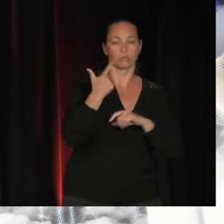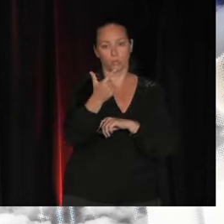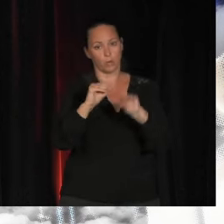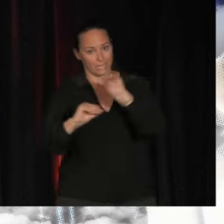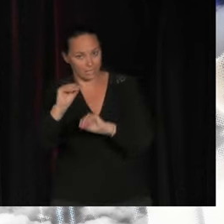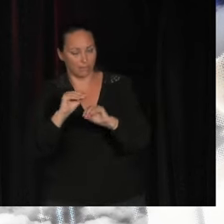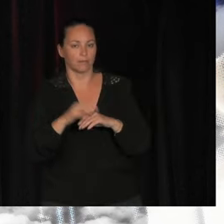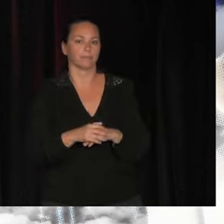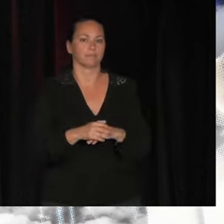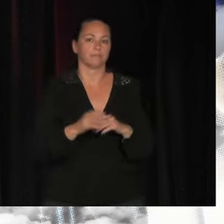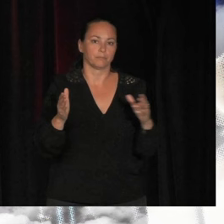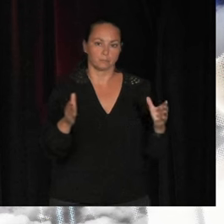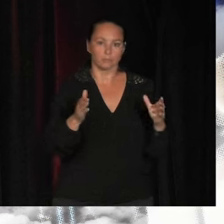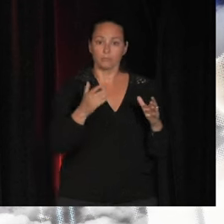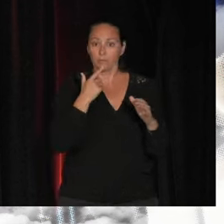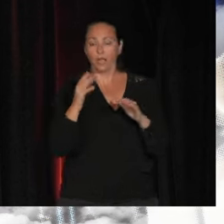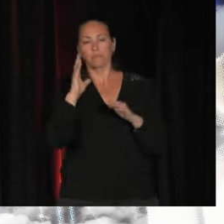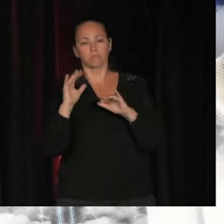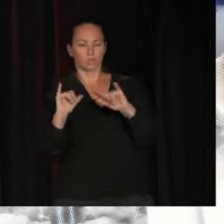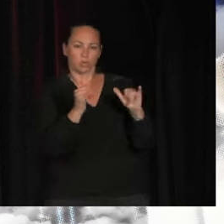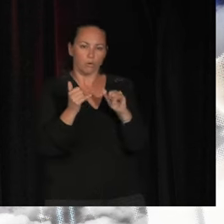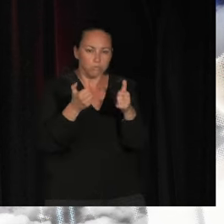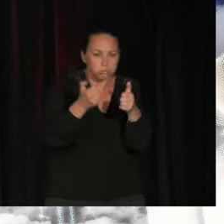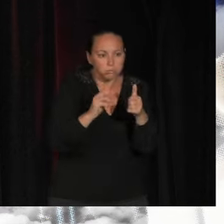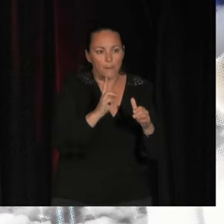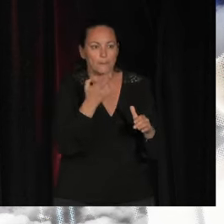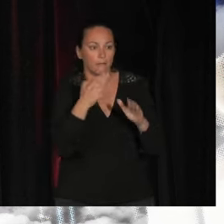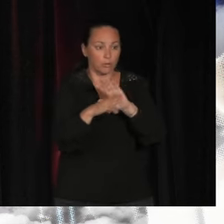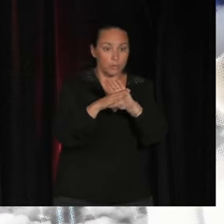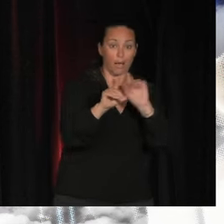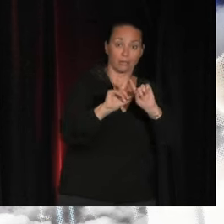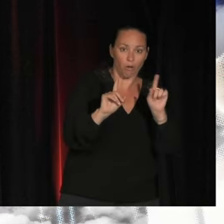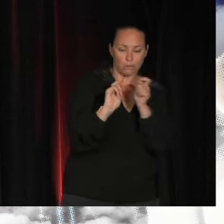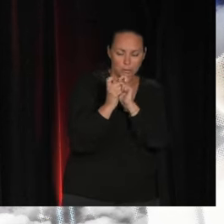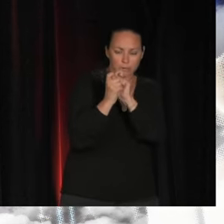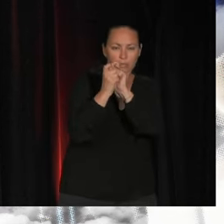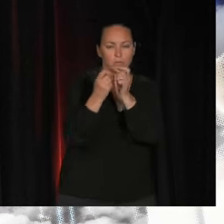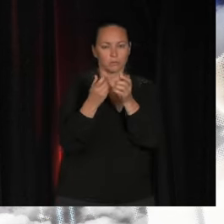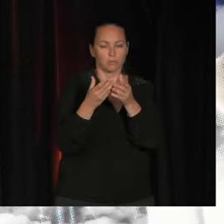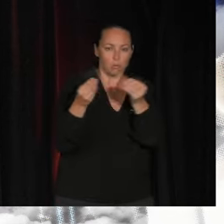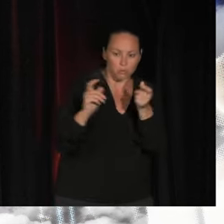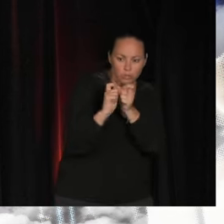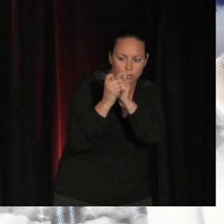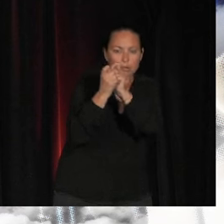il y a une part où on peut se dire : "Le jeu n'était pas 'parfait' au départ, il a été beaucoup modifié", mais ils ont aussi regardé comment